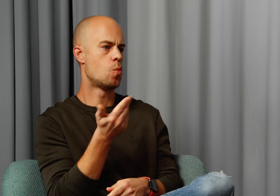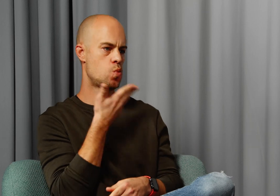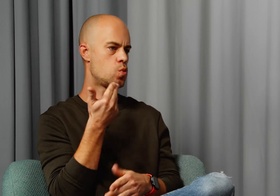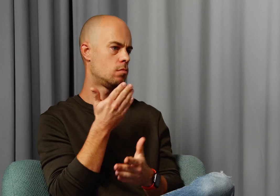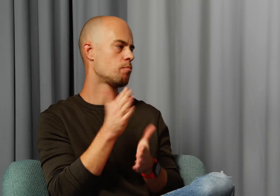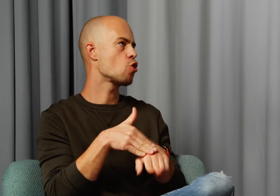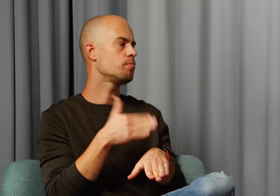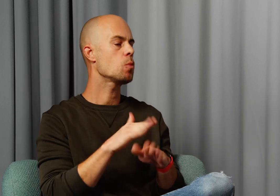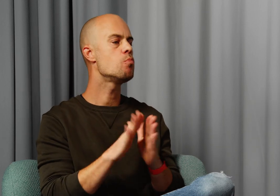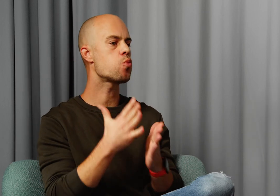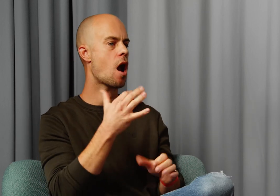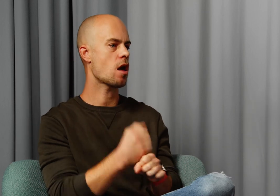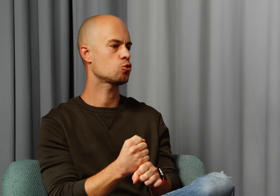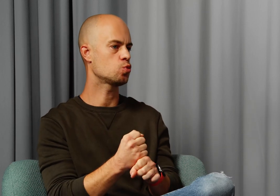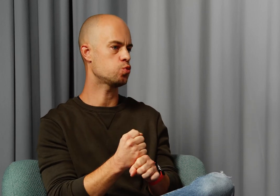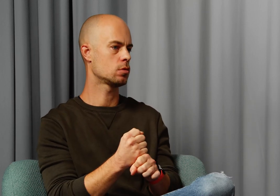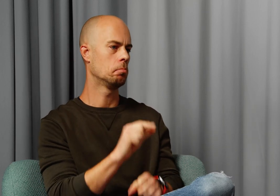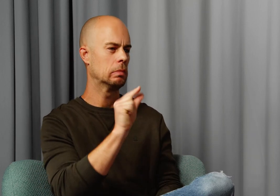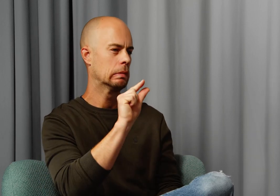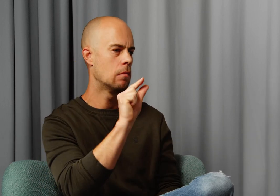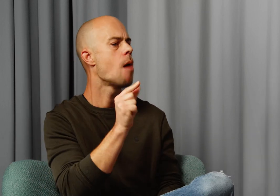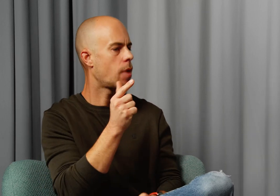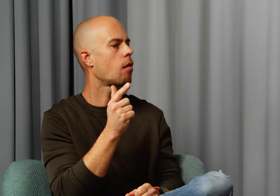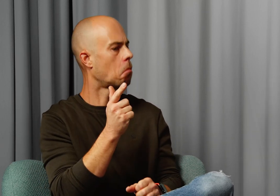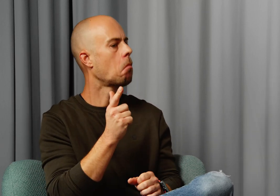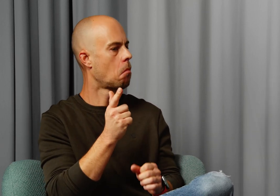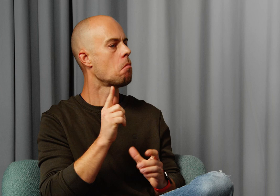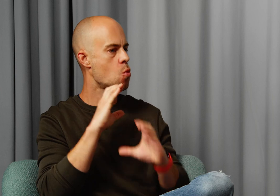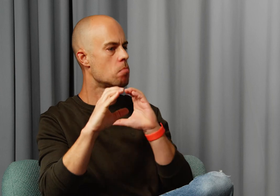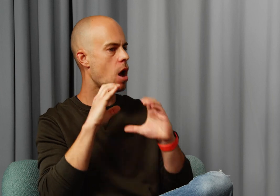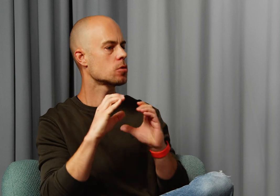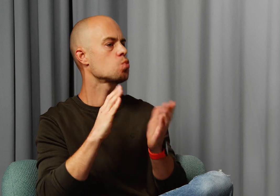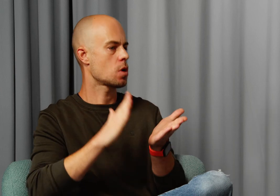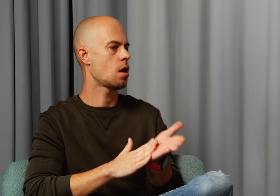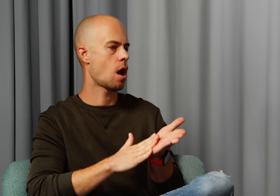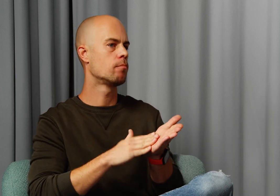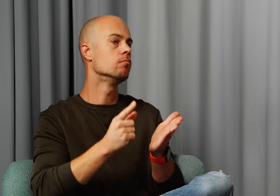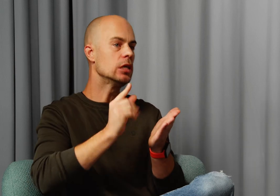Aber es gibt natürlich auch ein paar, zum Beispiel im Buchhaltungsbüro, die können noch nicht so gut Gebärdensprache.